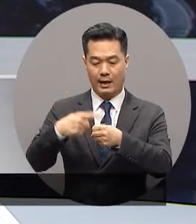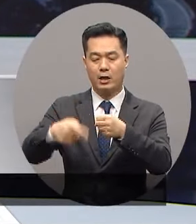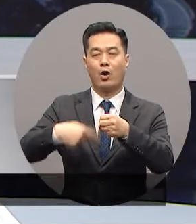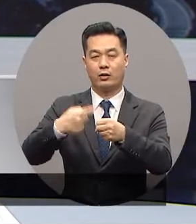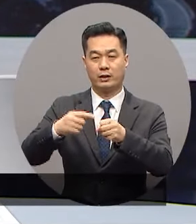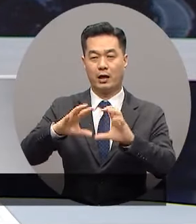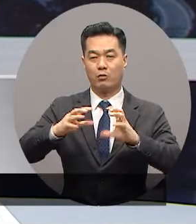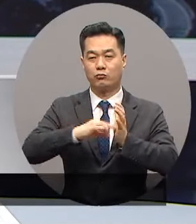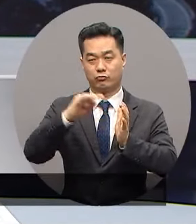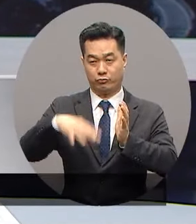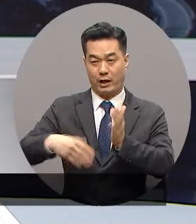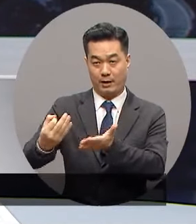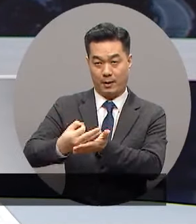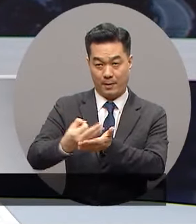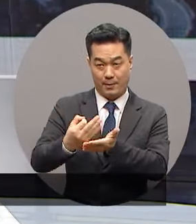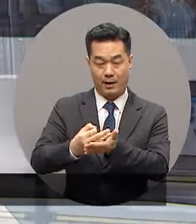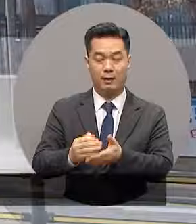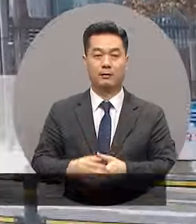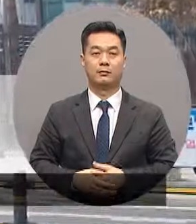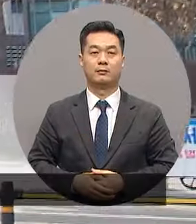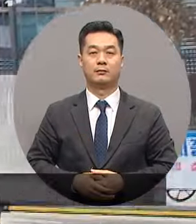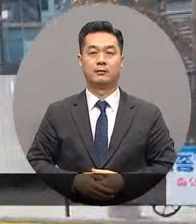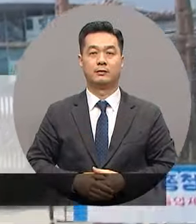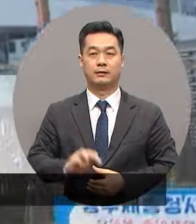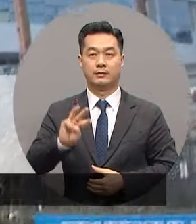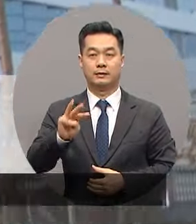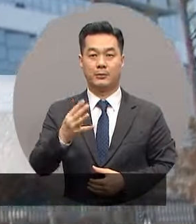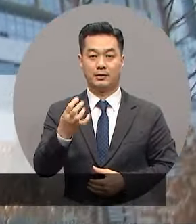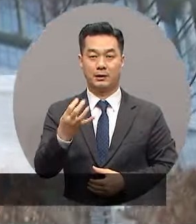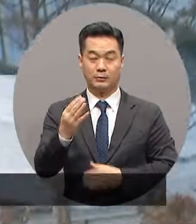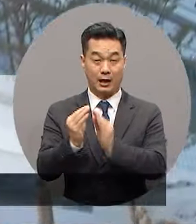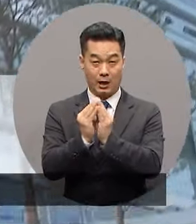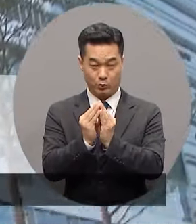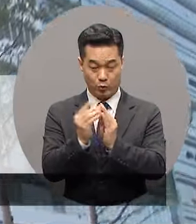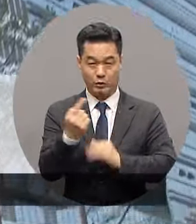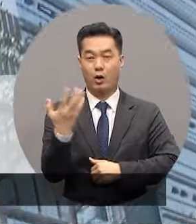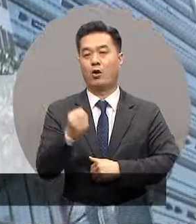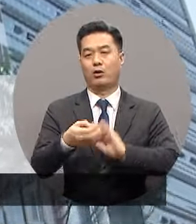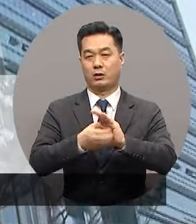지난해 연간 국세 수입이 344조 1000억 원으로 전년 대비 51조 9000억 원 줄었다고